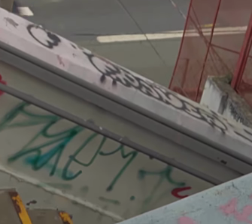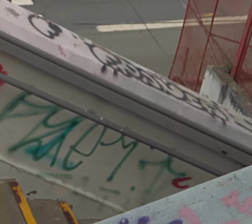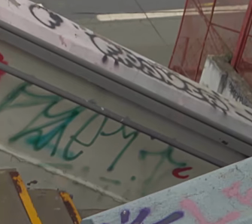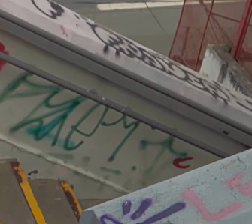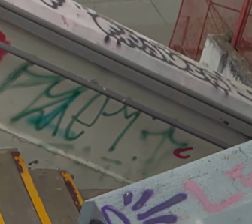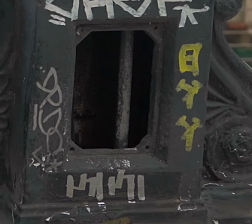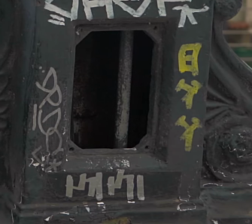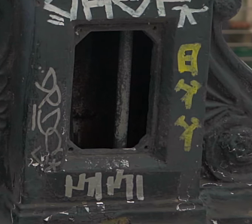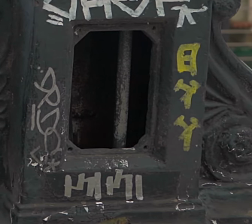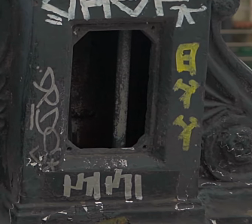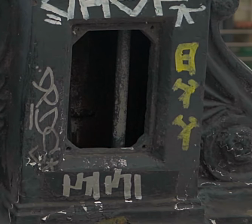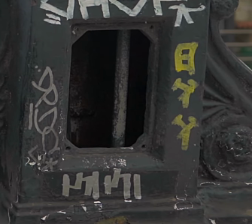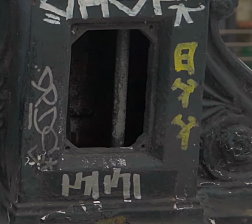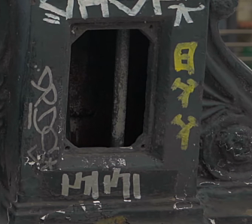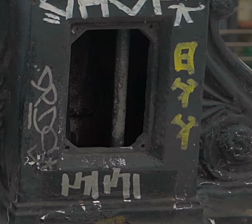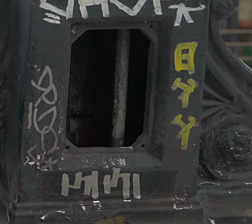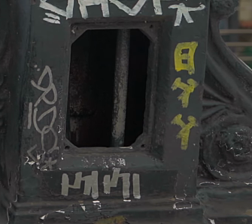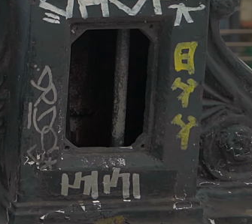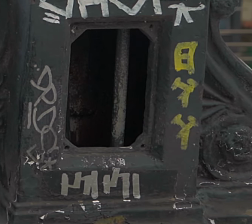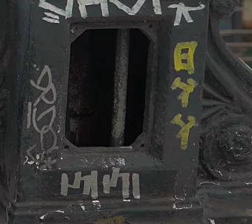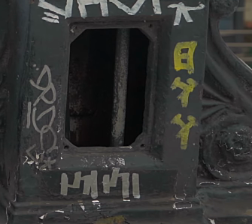[Notificação] Animada Animada